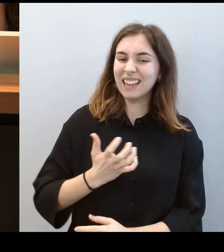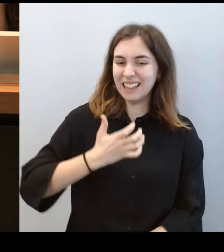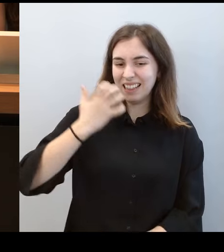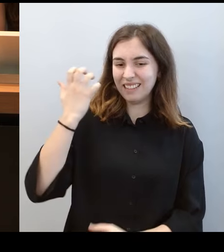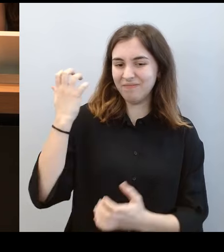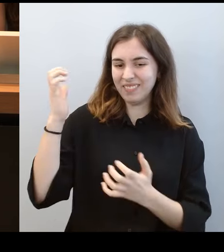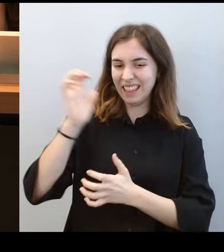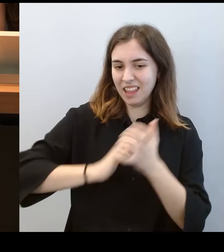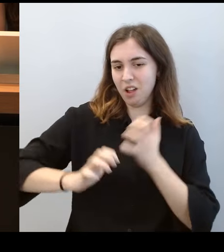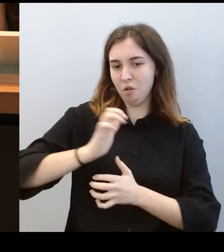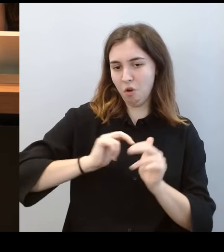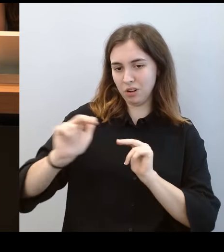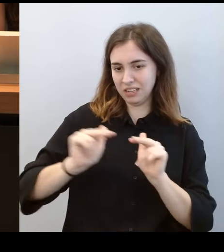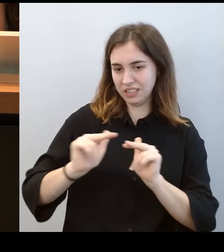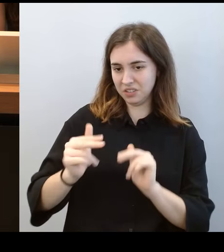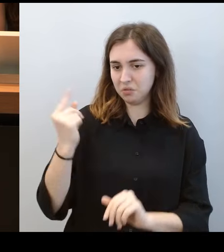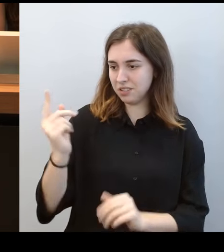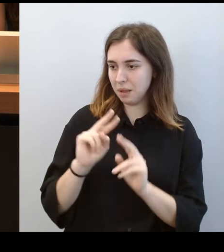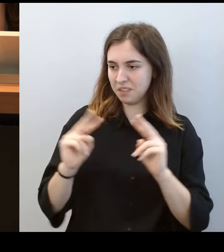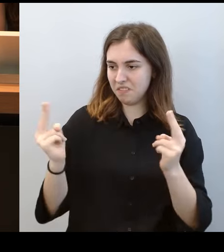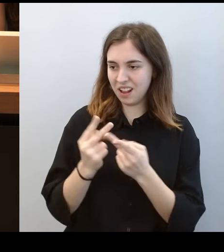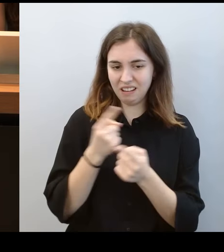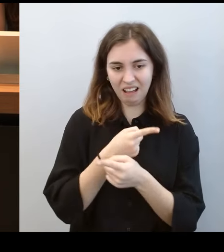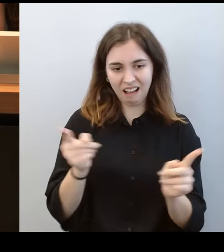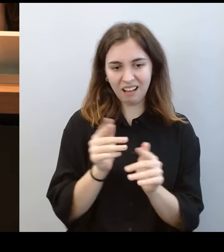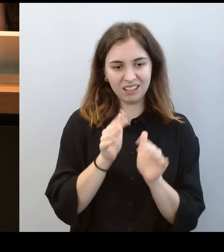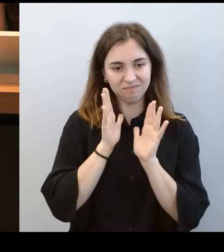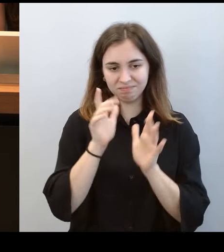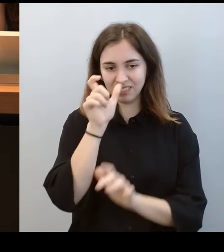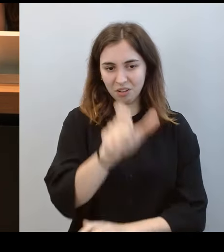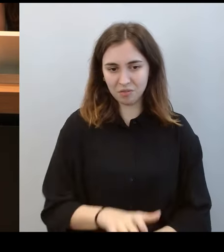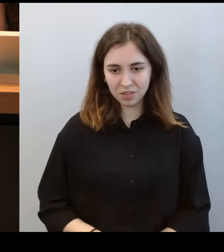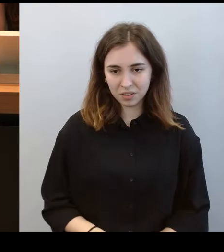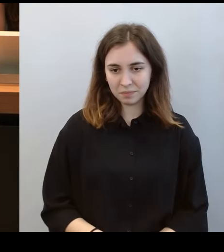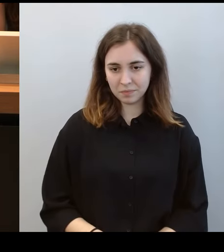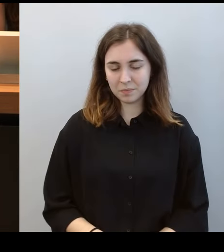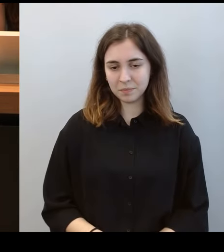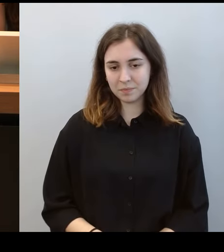Meine Damen und Herren, in diesem Kontext diesen Antrag zu stellen, ist hochproblematisch.